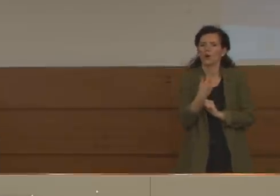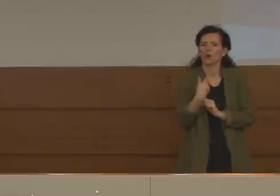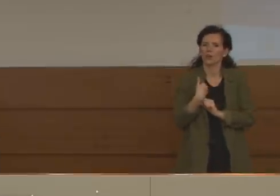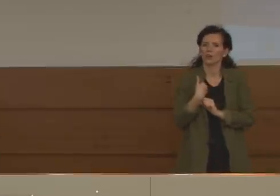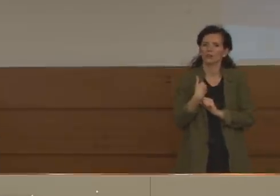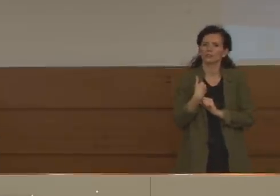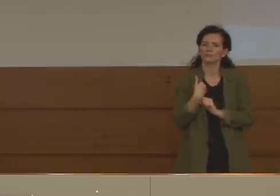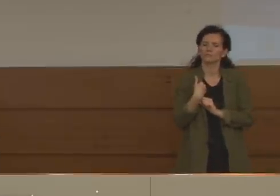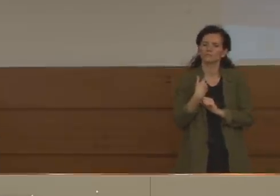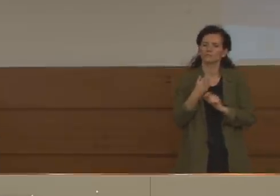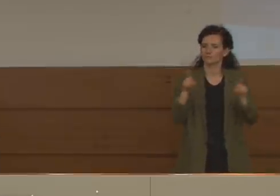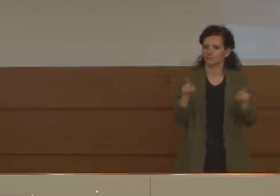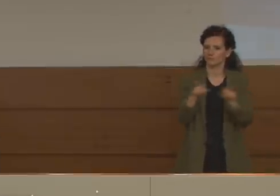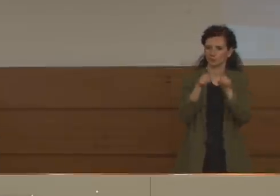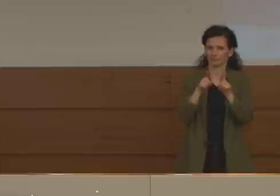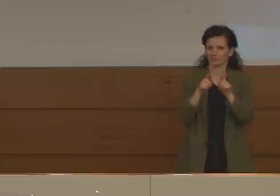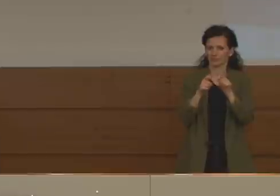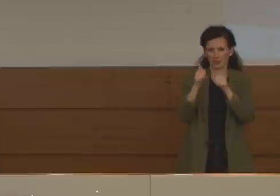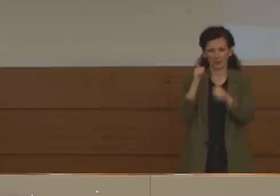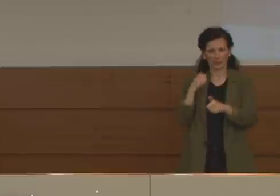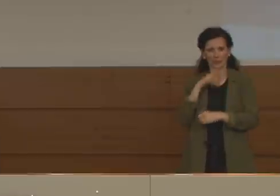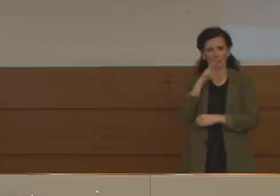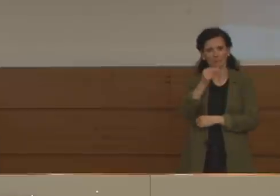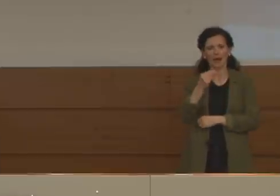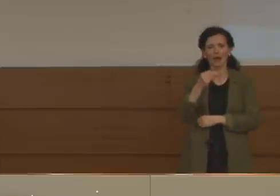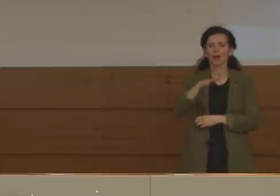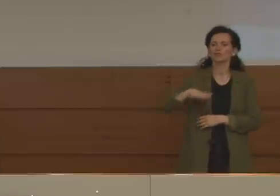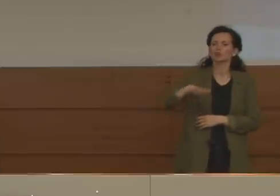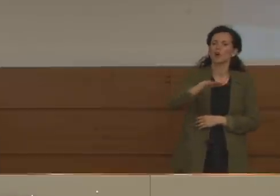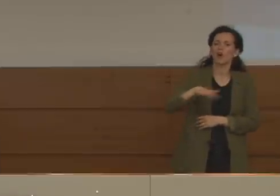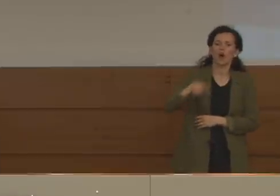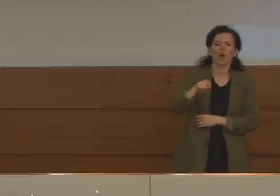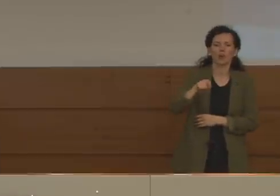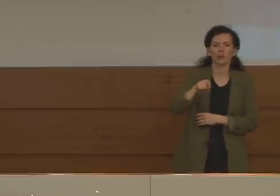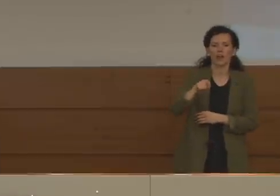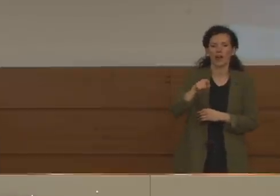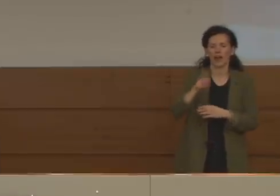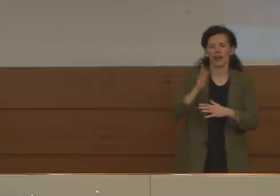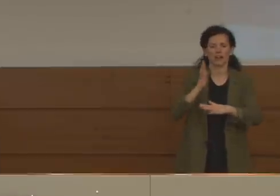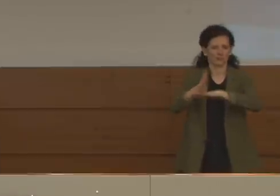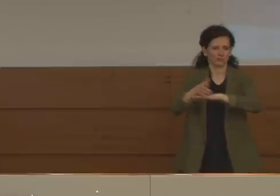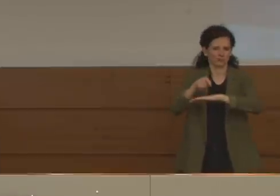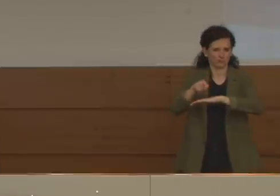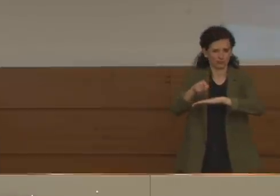discorso che facevamo prima, del territorio. E' chiaro che nel nell'ondata